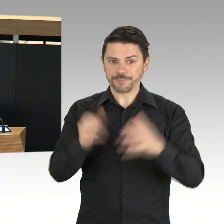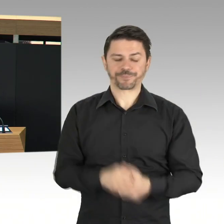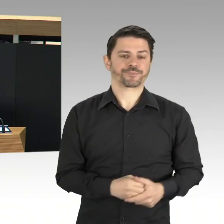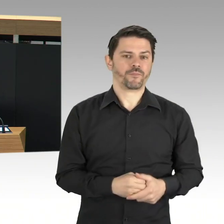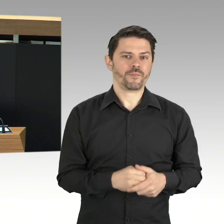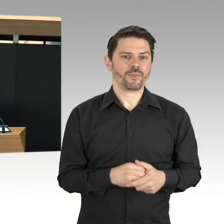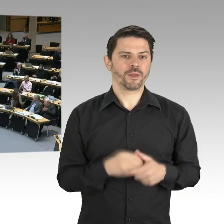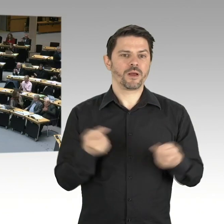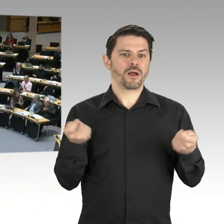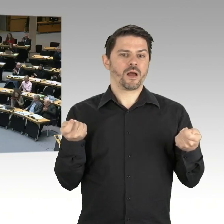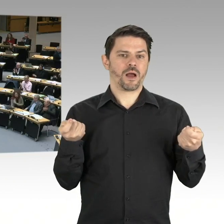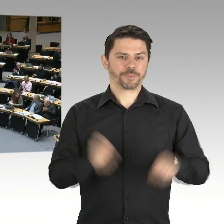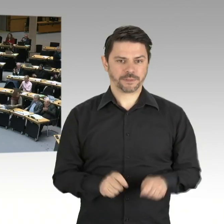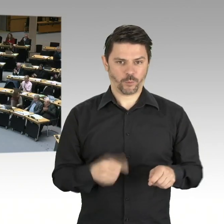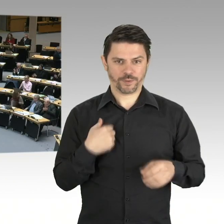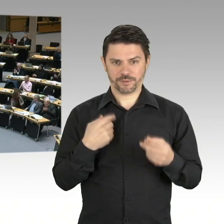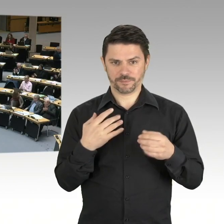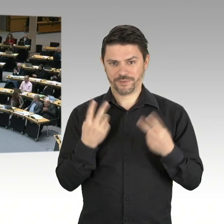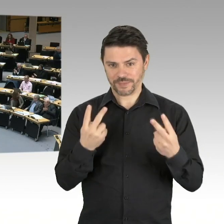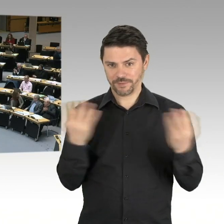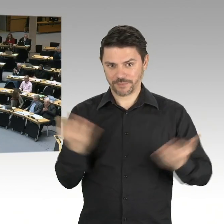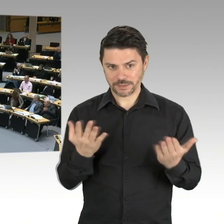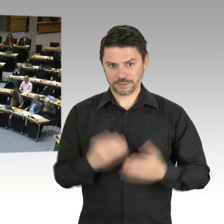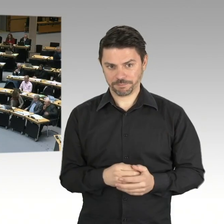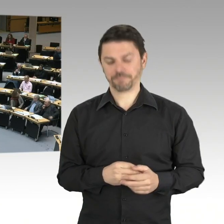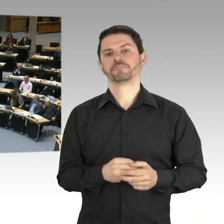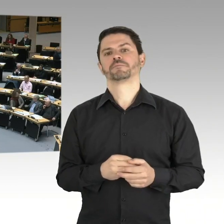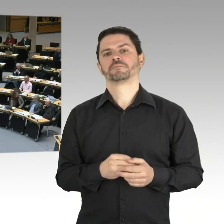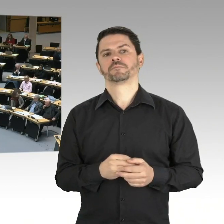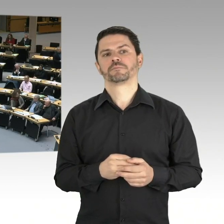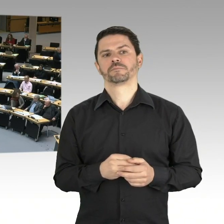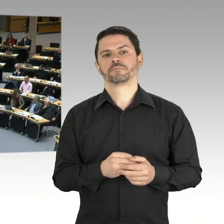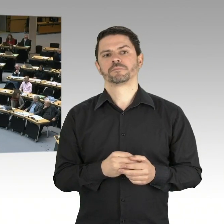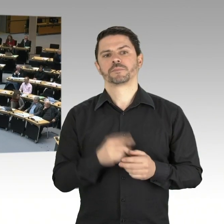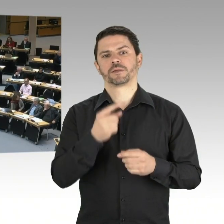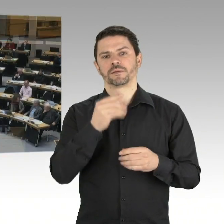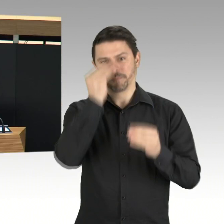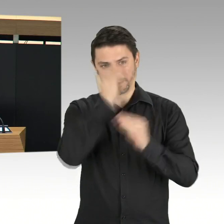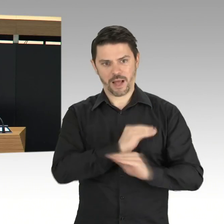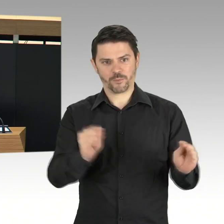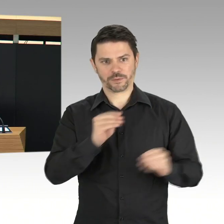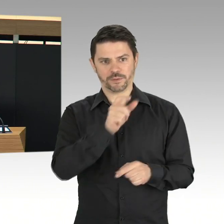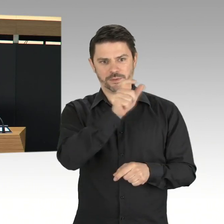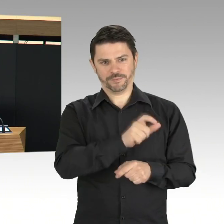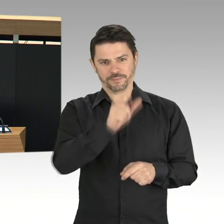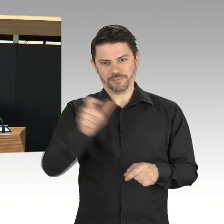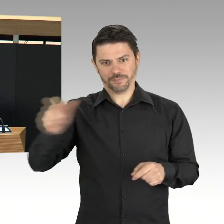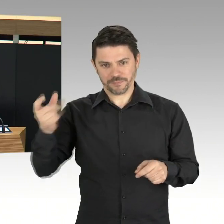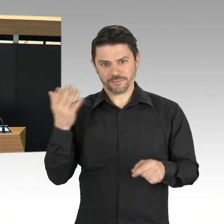Darüber hinaus danke ich den Mitarbeiterinnen und Mitarbeitern meiner Verwaltung, der Senatsverwaltung für Stadtentwicklung und Wohnen,